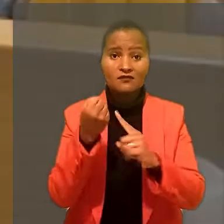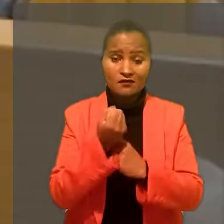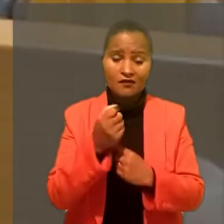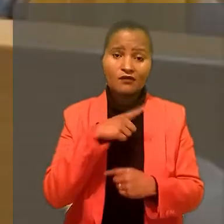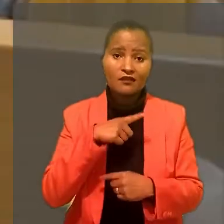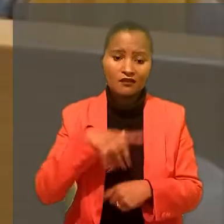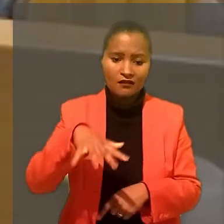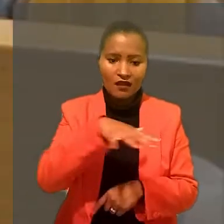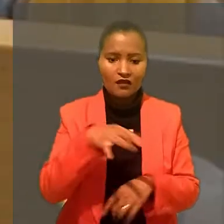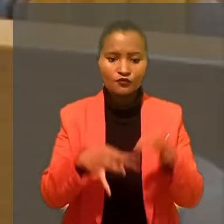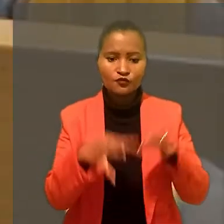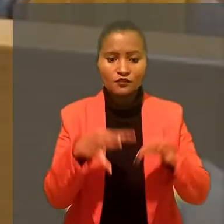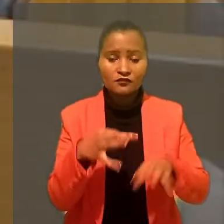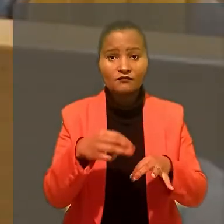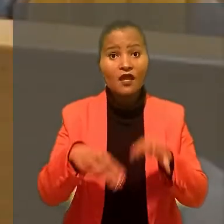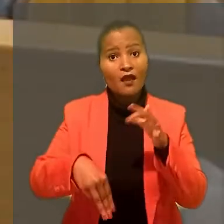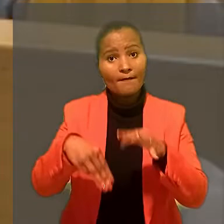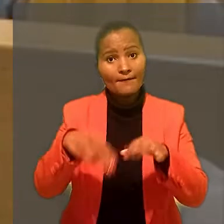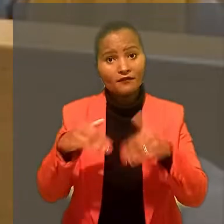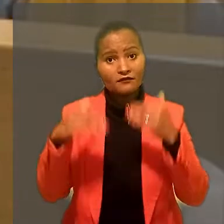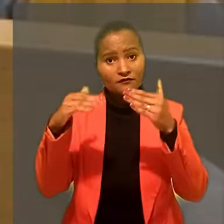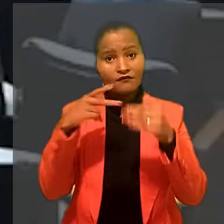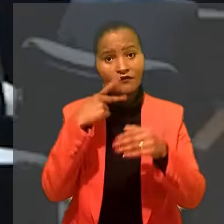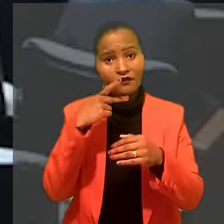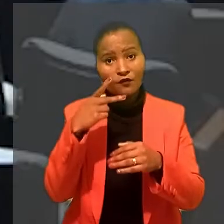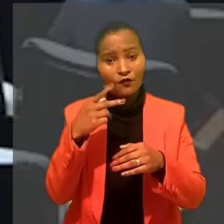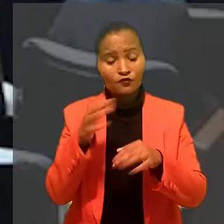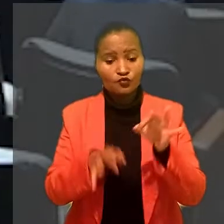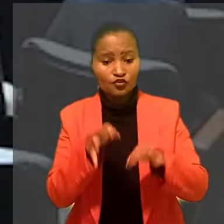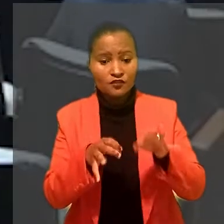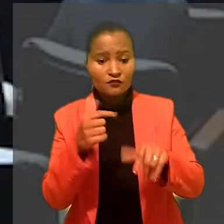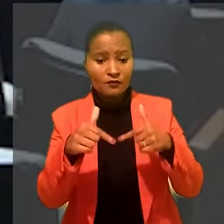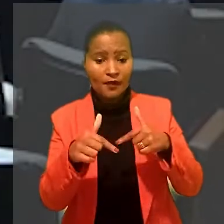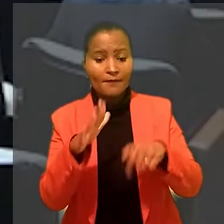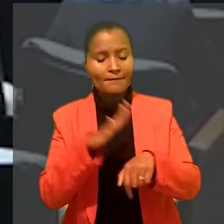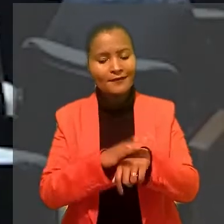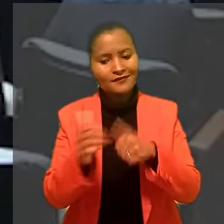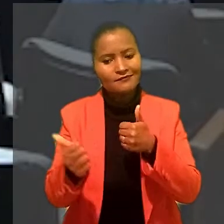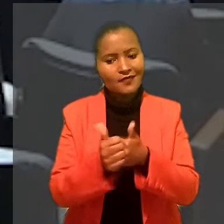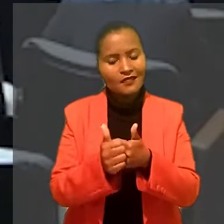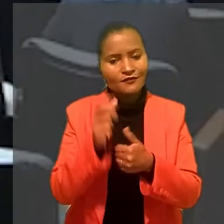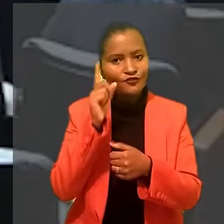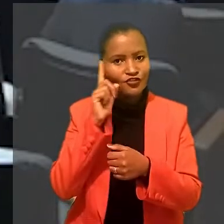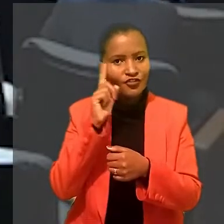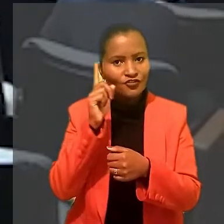A magistrada enfatizou que a Justiça do Trabalho é a que está mais próxima do dia a dia da população.